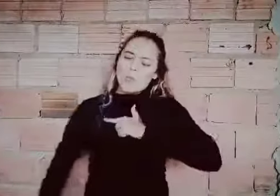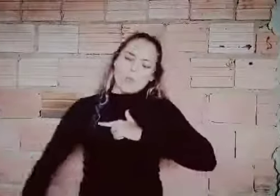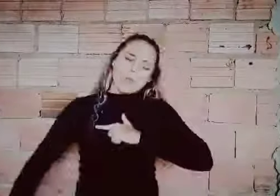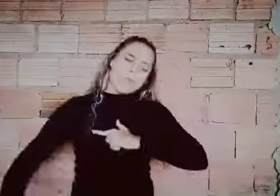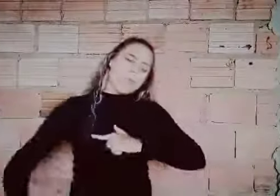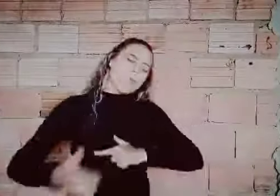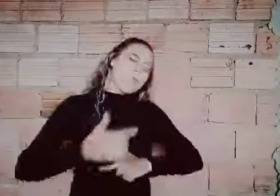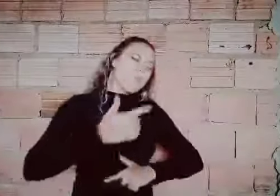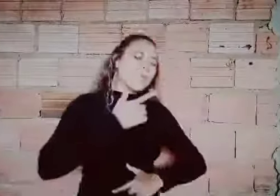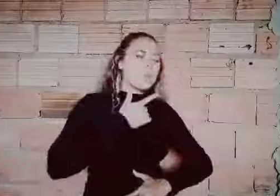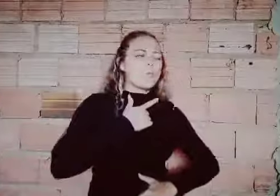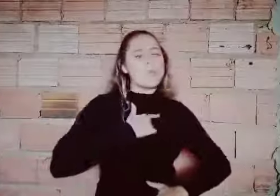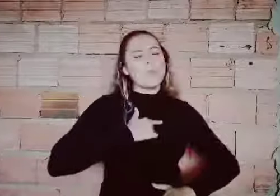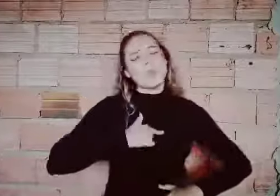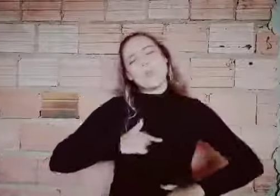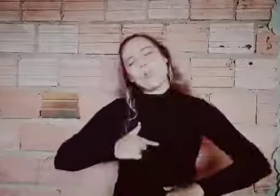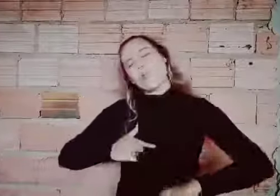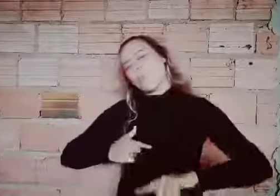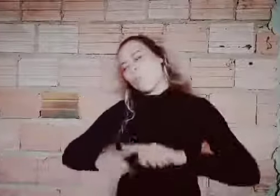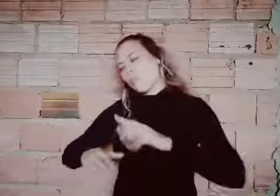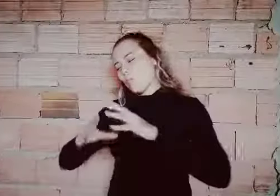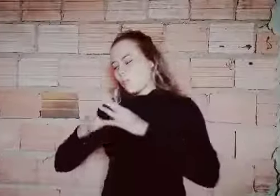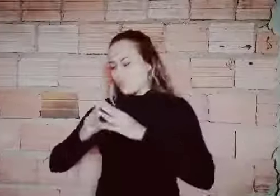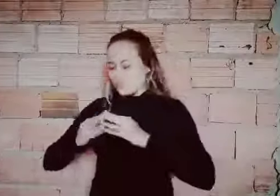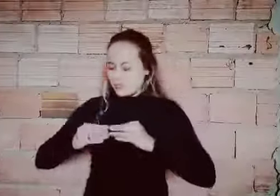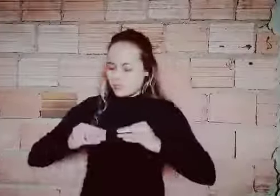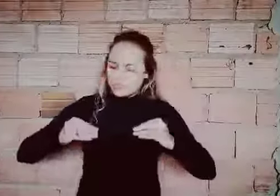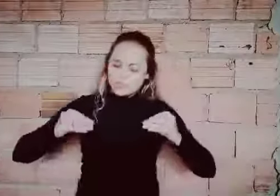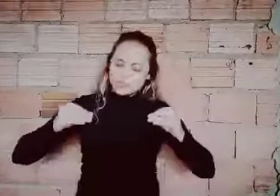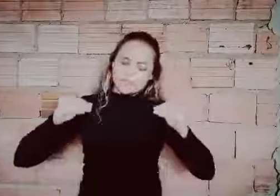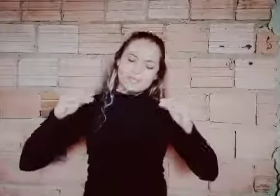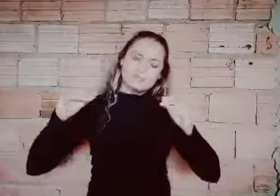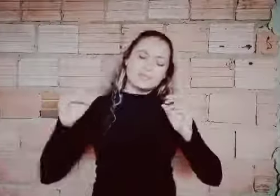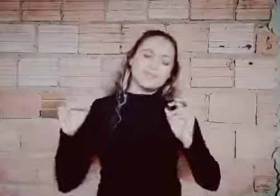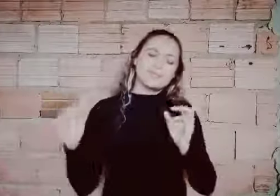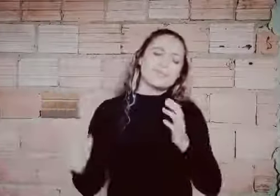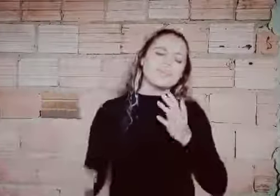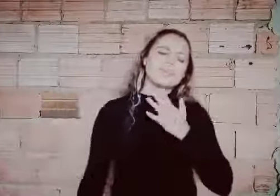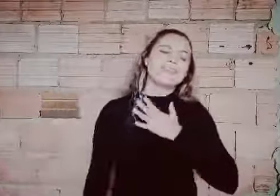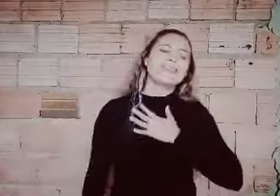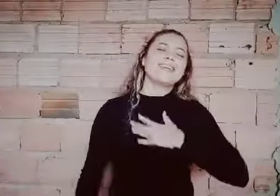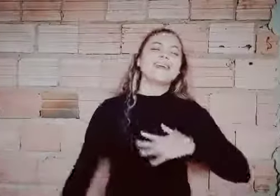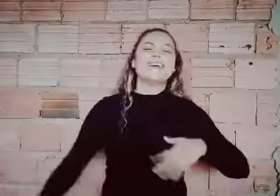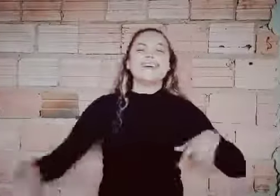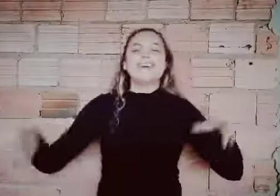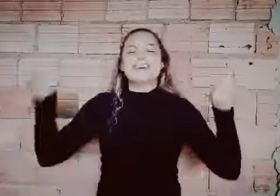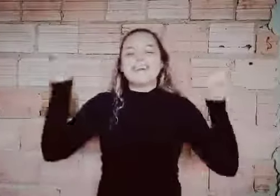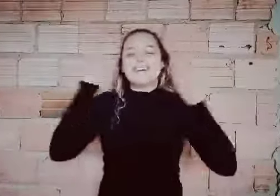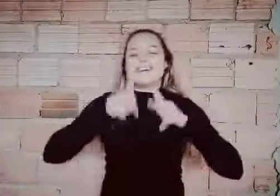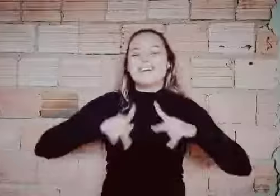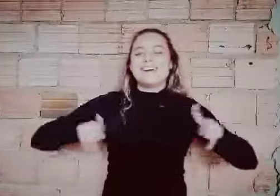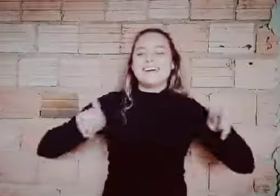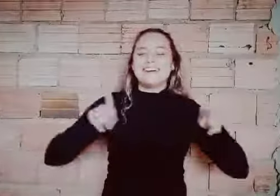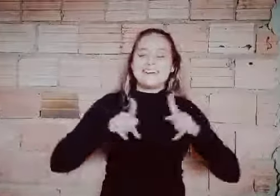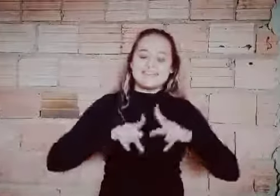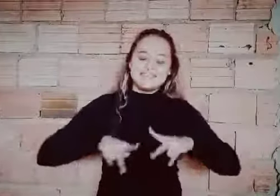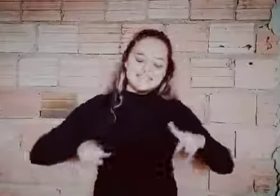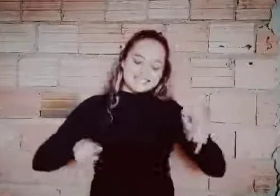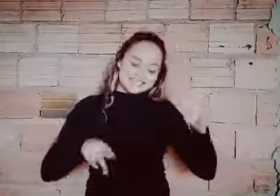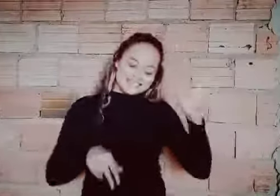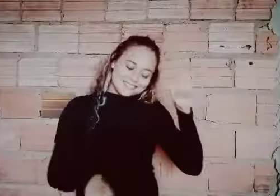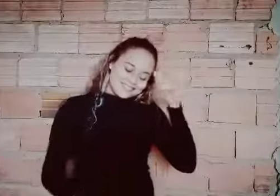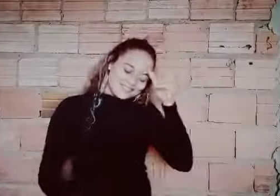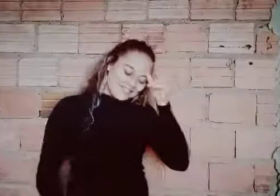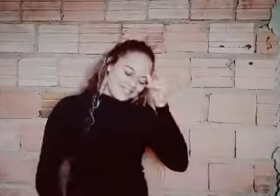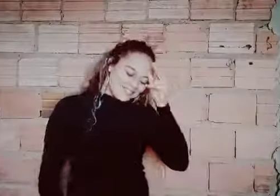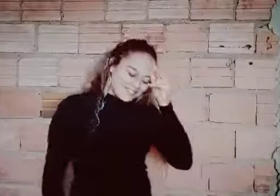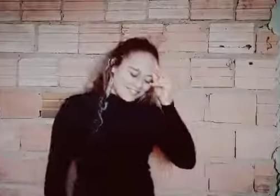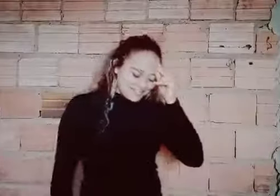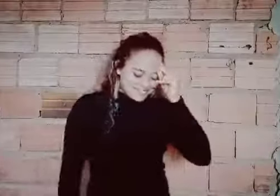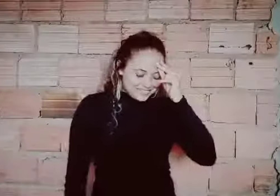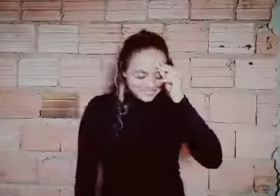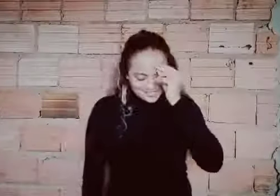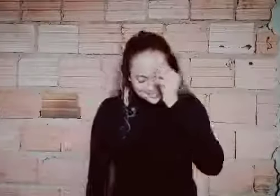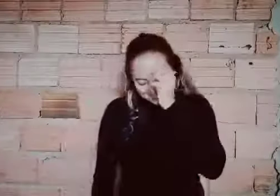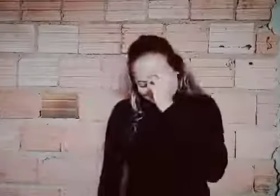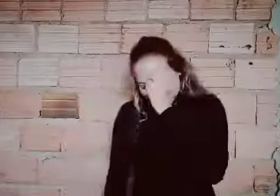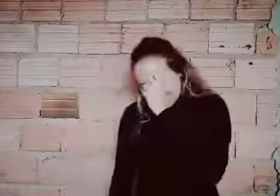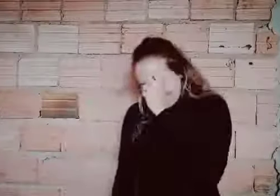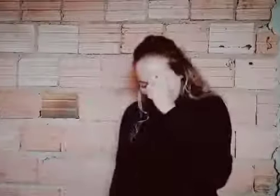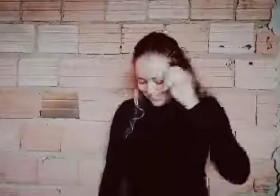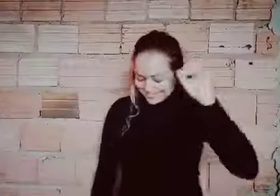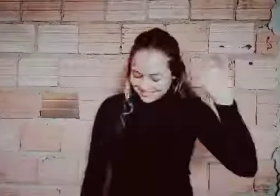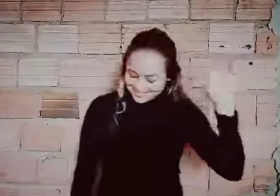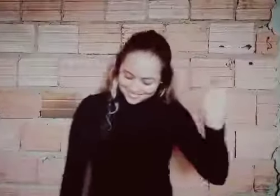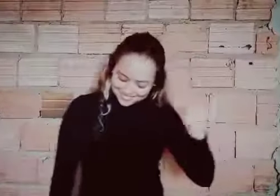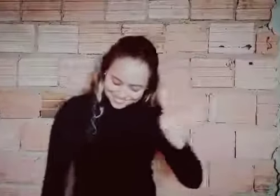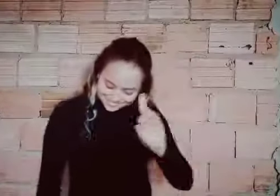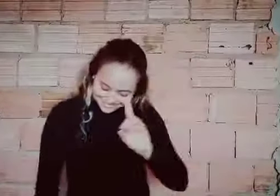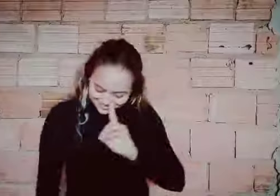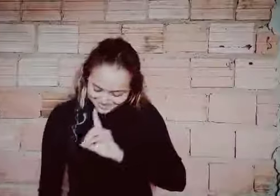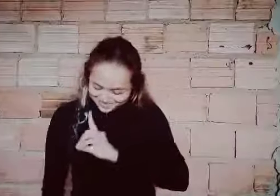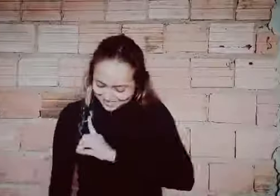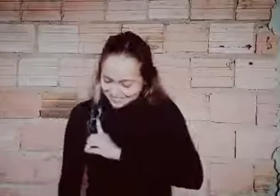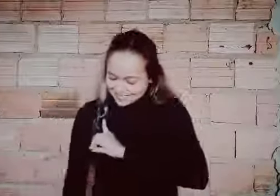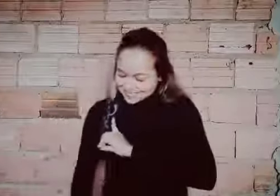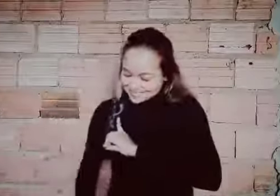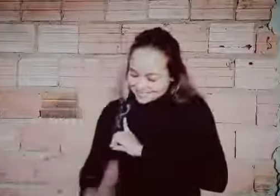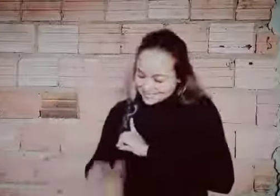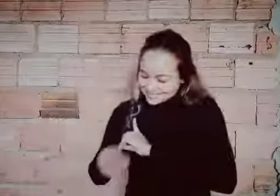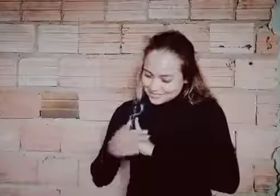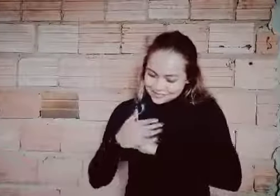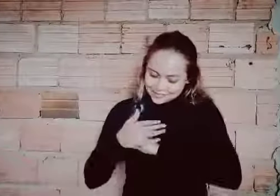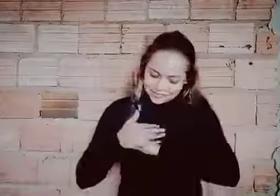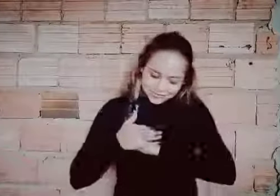"Piano"